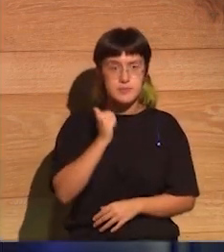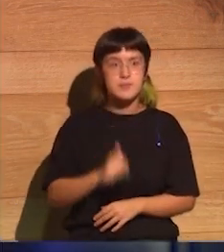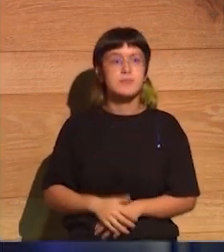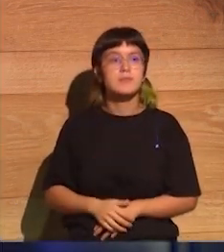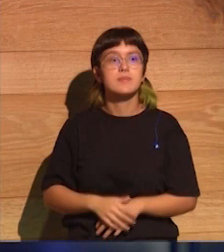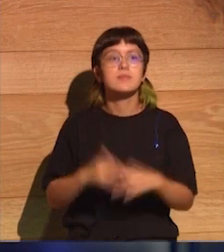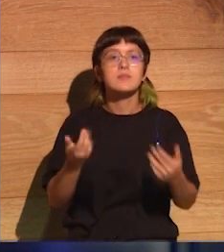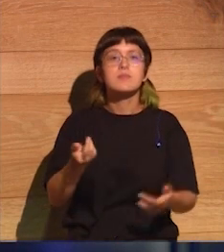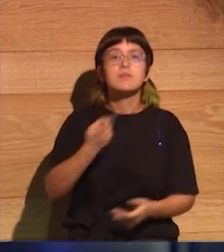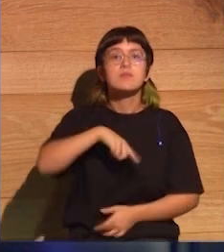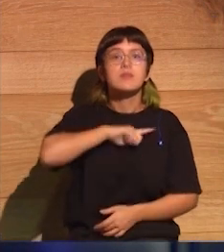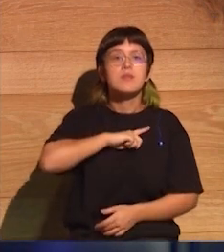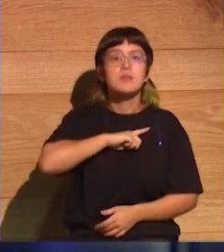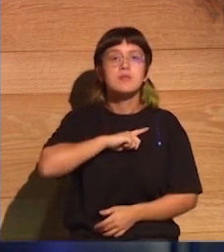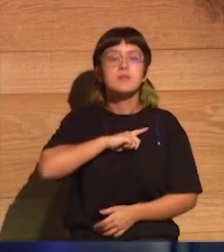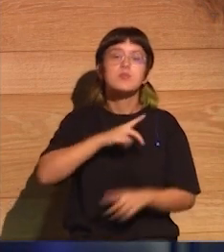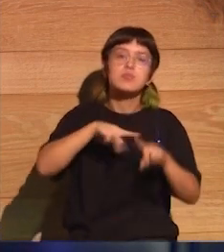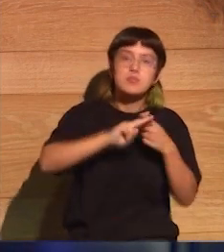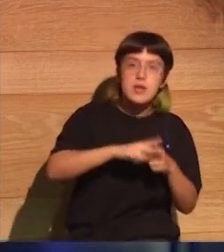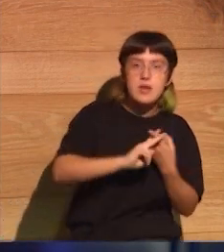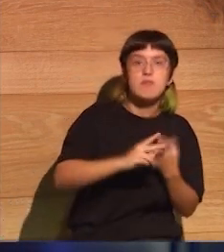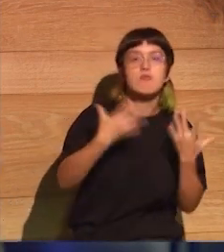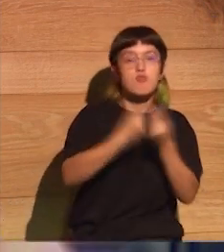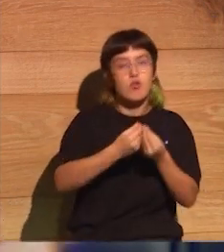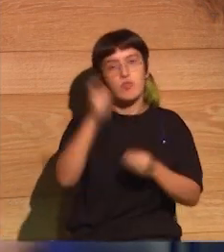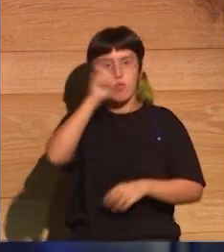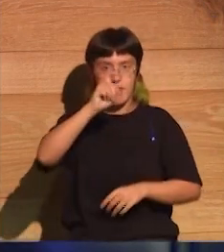donde hemos hecho diferentes workshops con docentes, facilitándoles